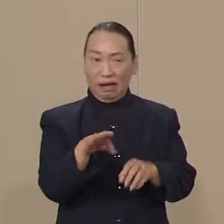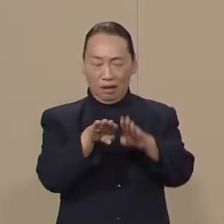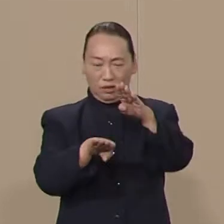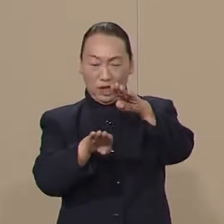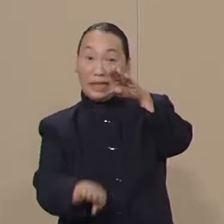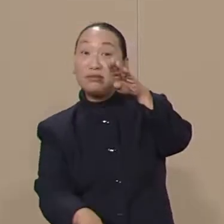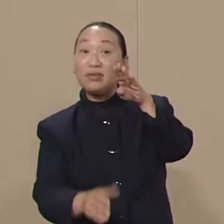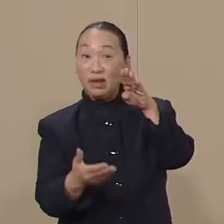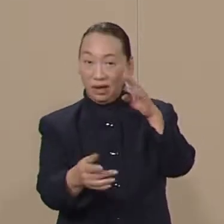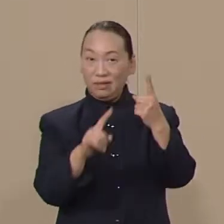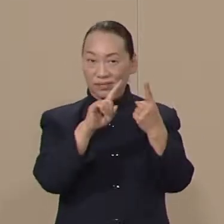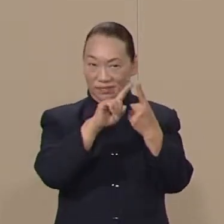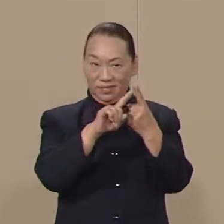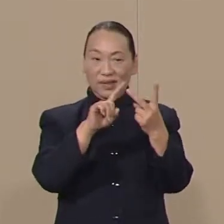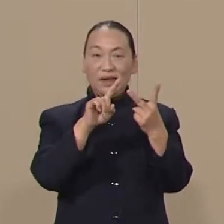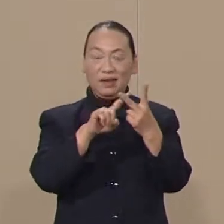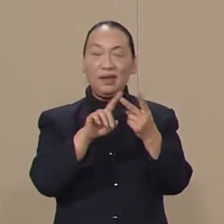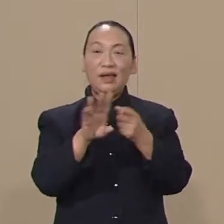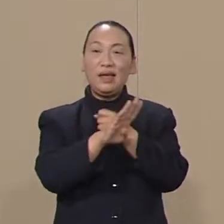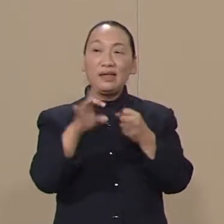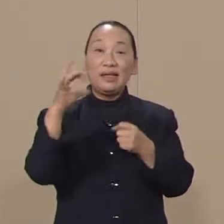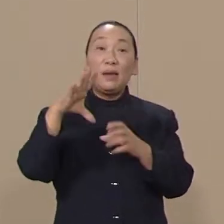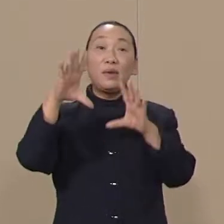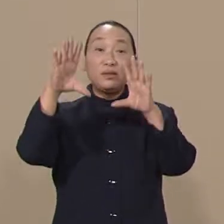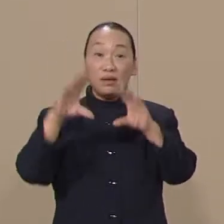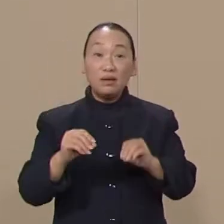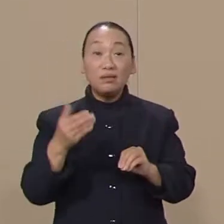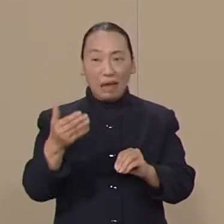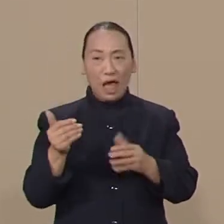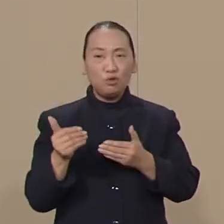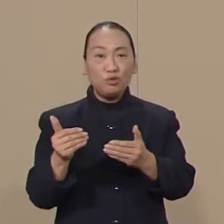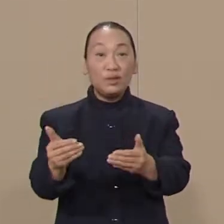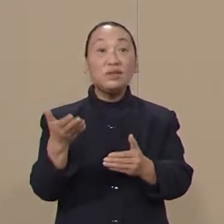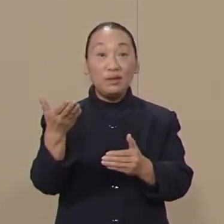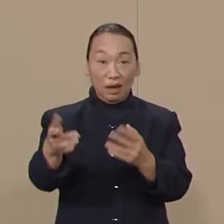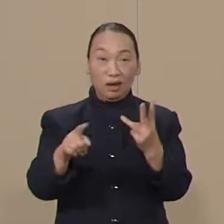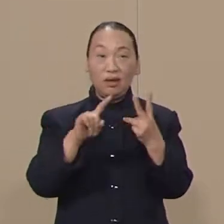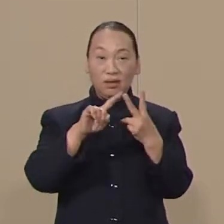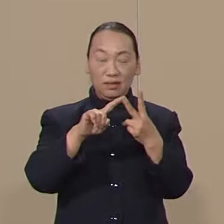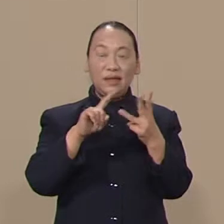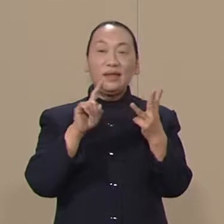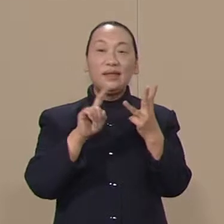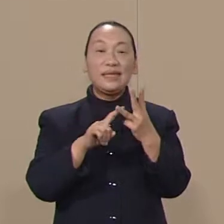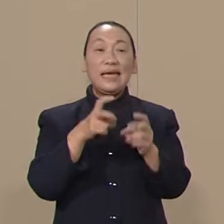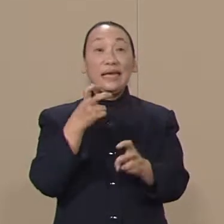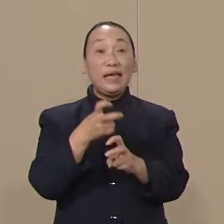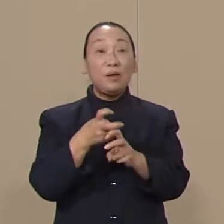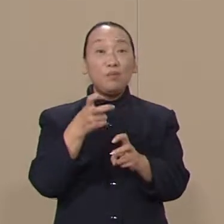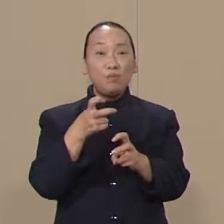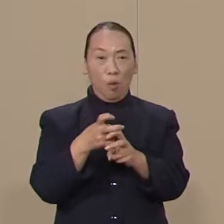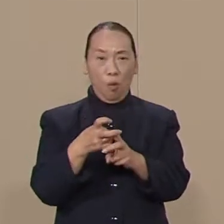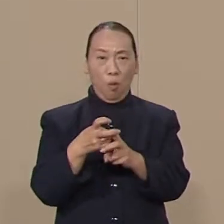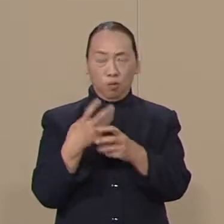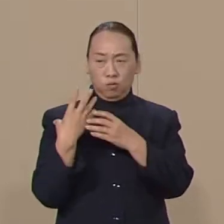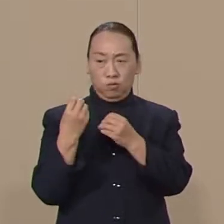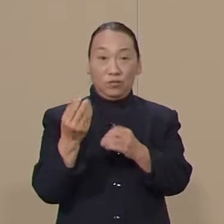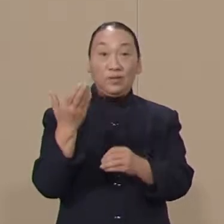脱原発か原発推進か 憲法を生かしていくのか 憲法改悪か